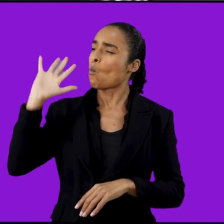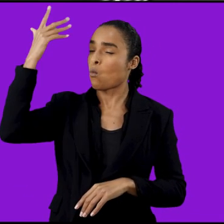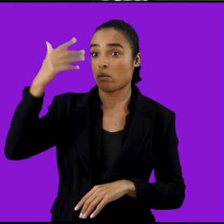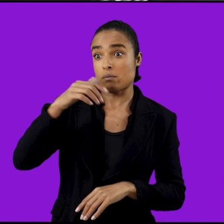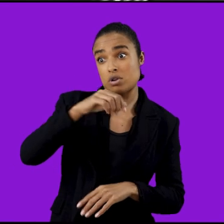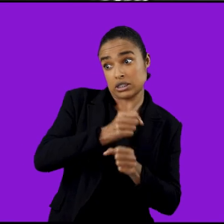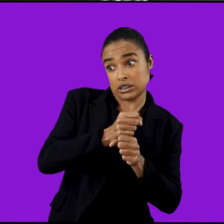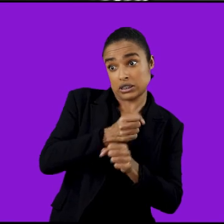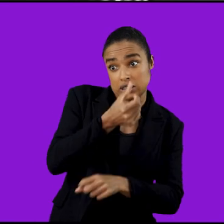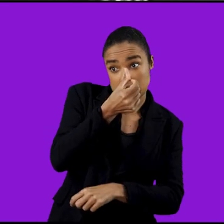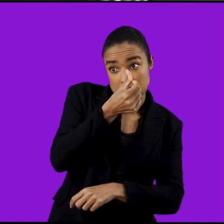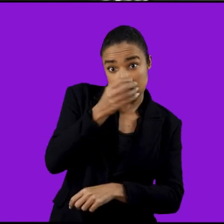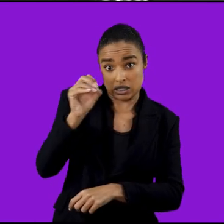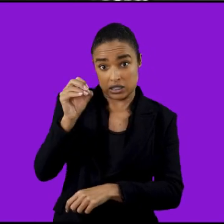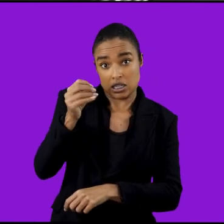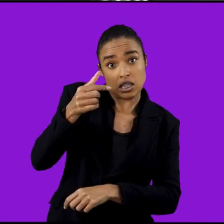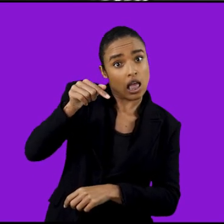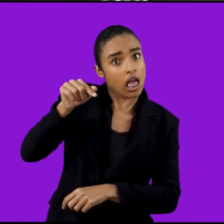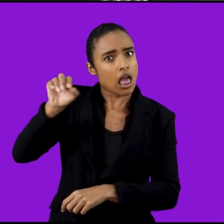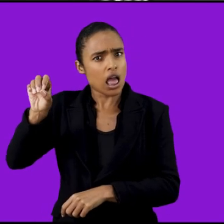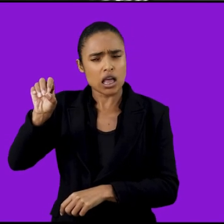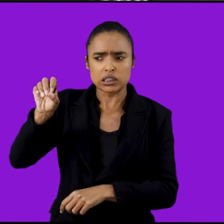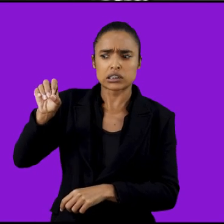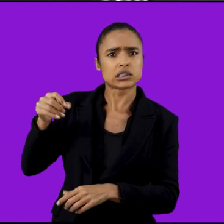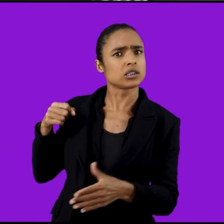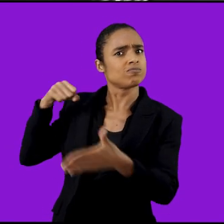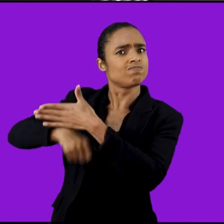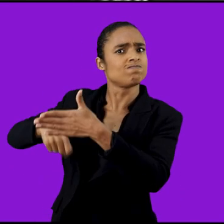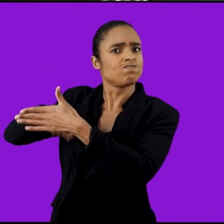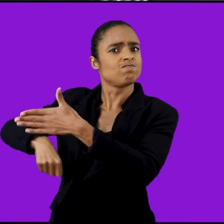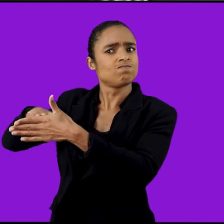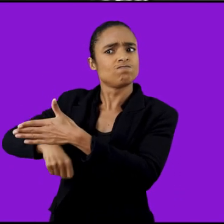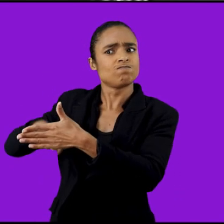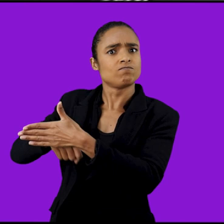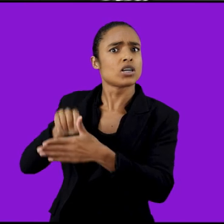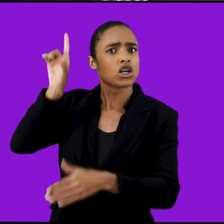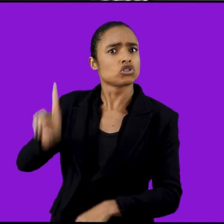Nos anos 60, 60 e 70. No auge da luta pelos direitos civis nos Estados Unidos. Aconteceu